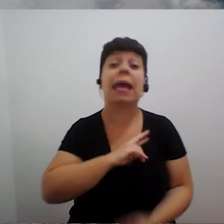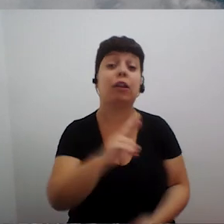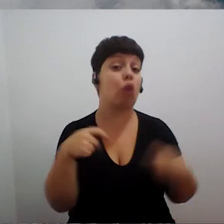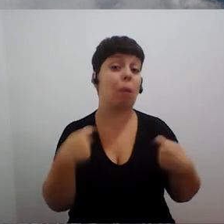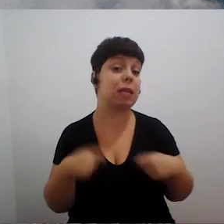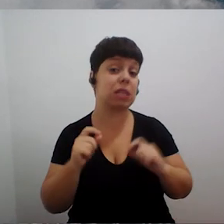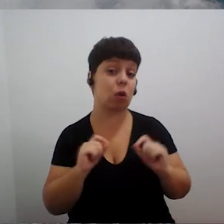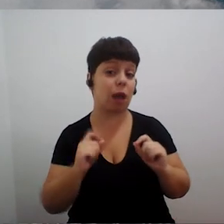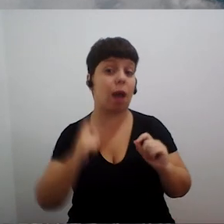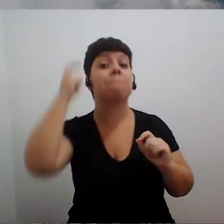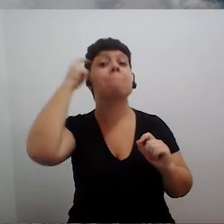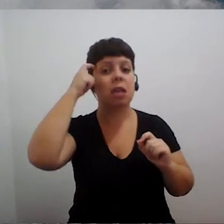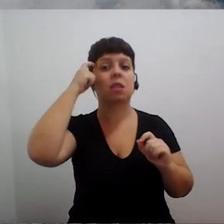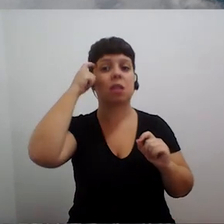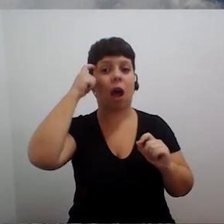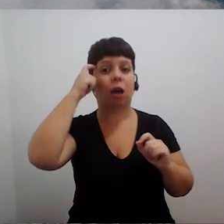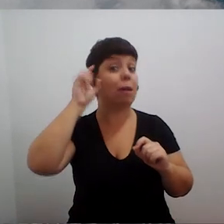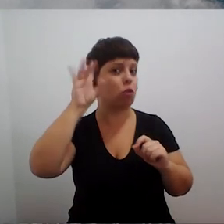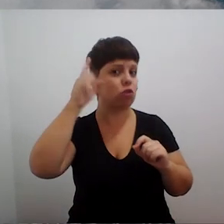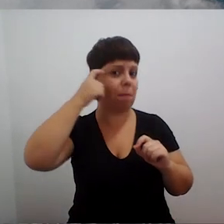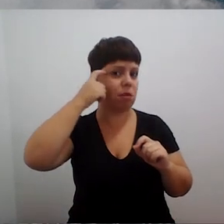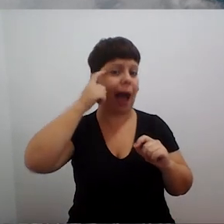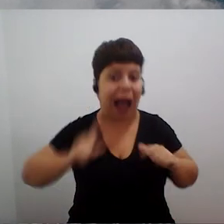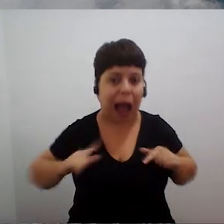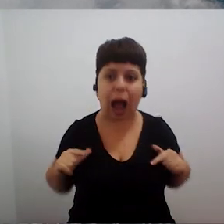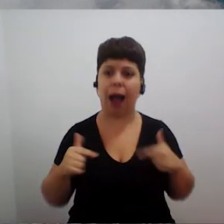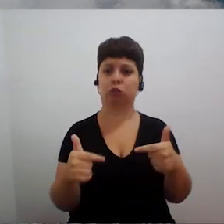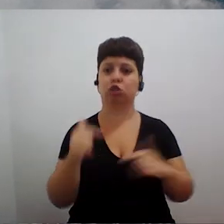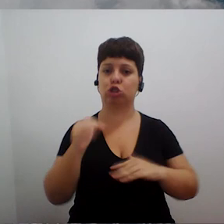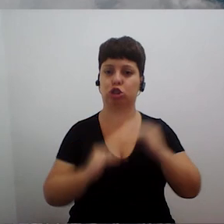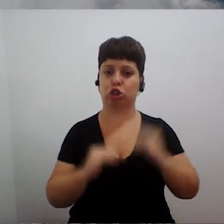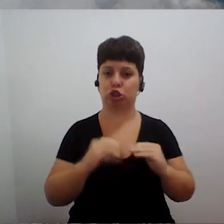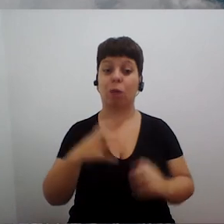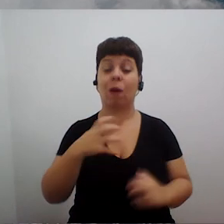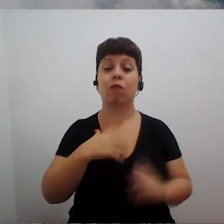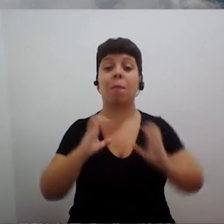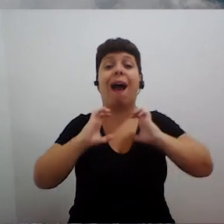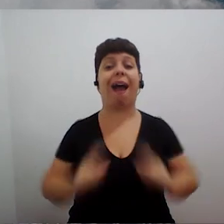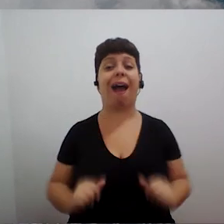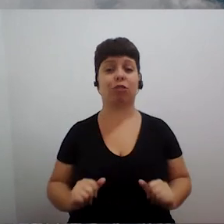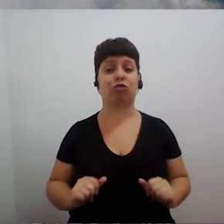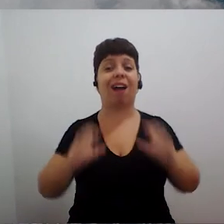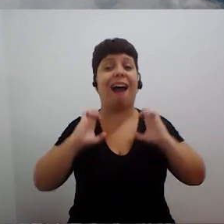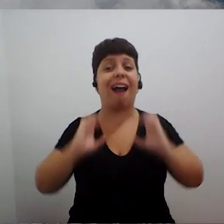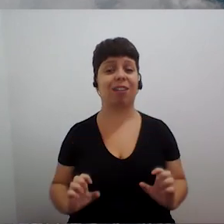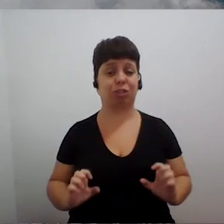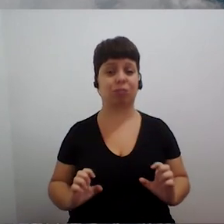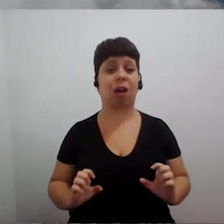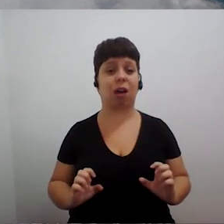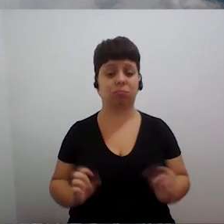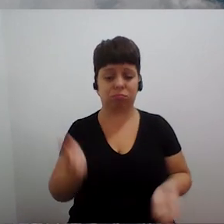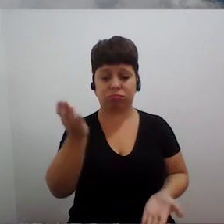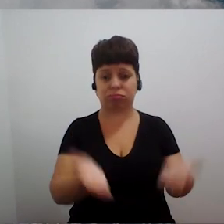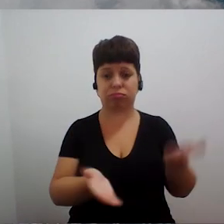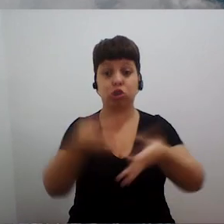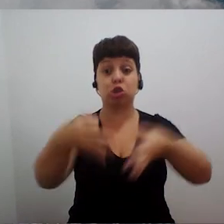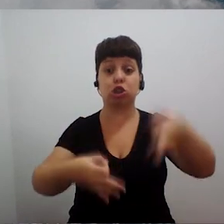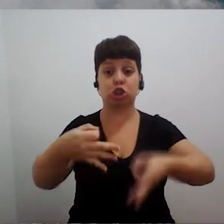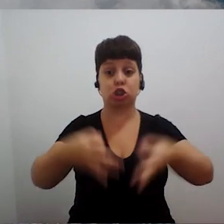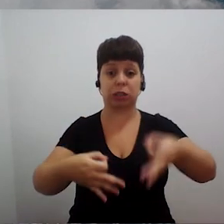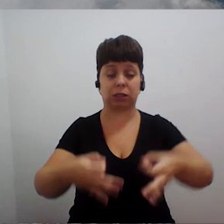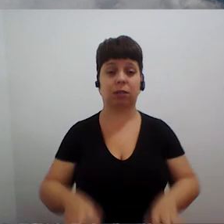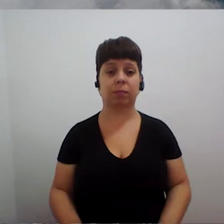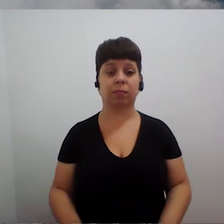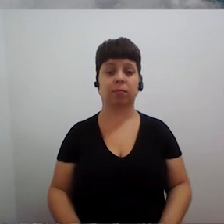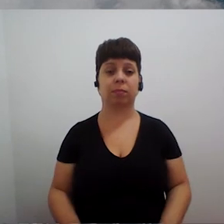pensar e agir de uma forma ética, da justiça para com as águas isso implica em construir